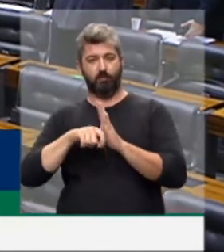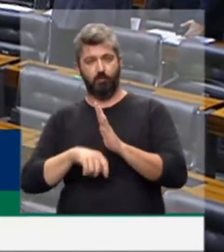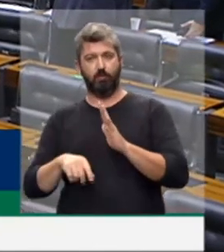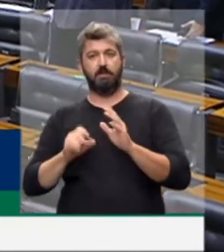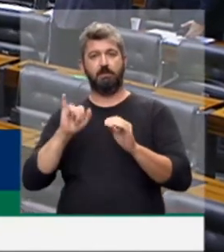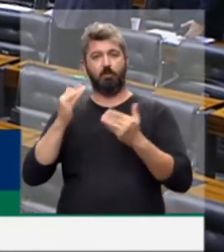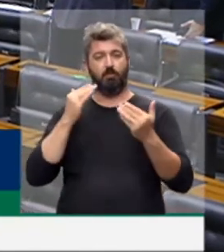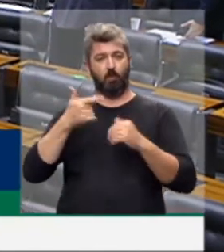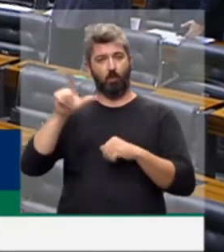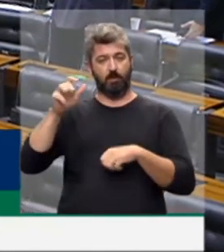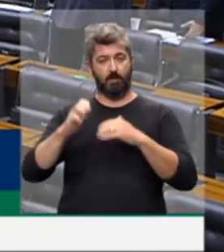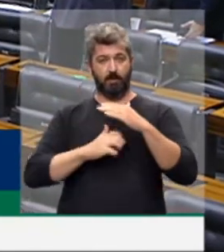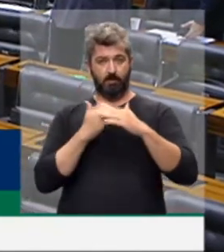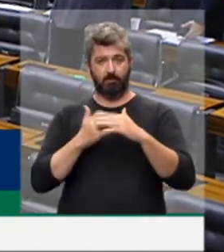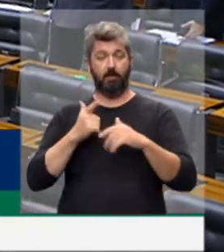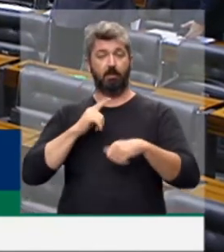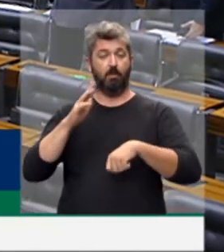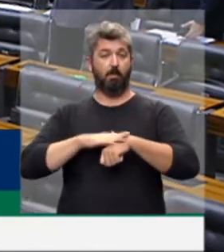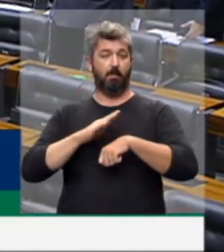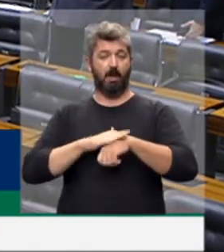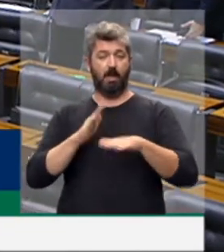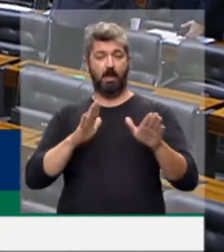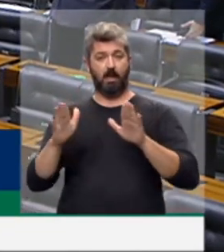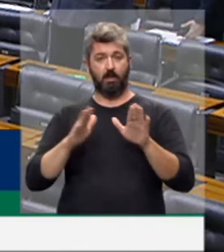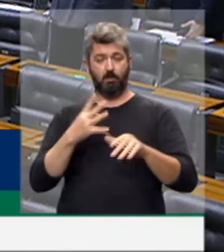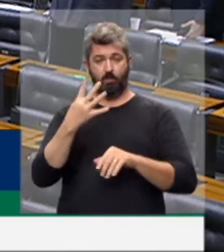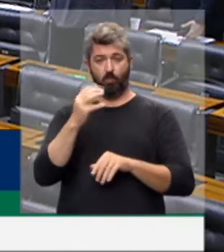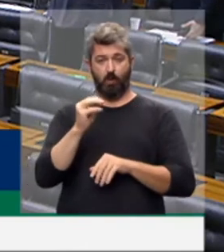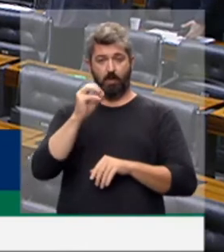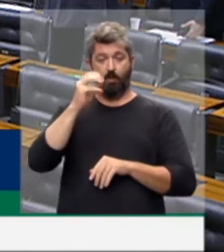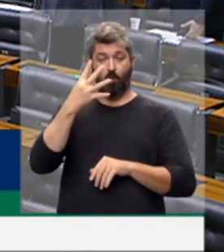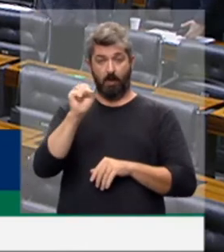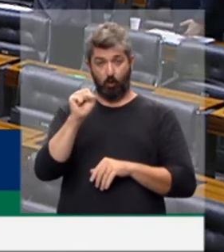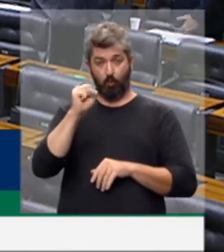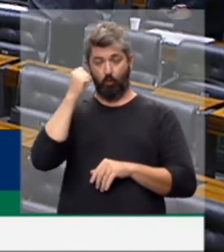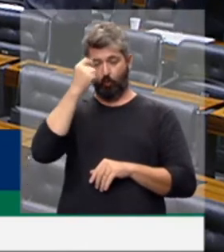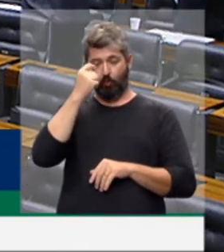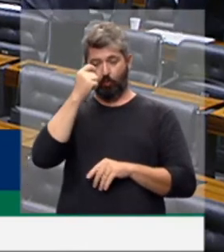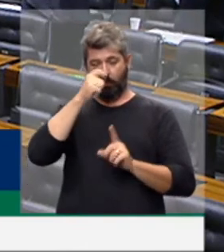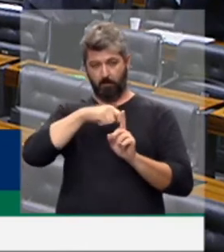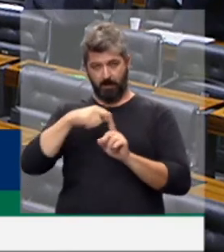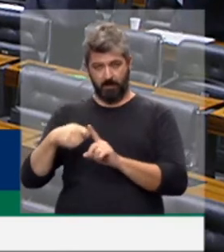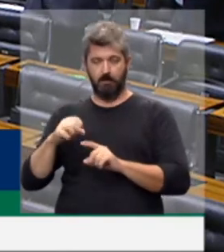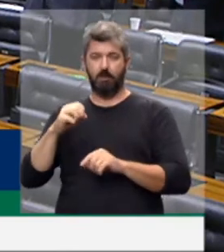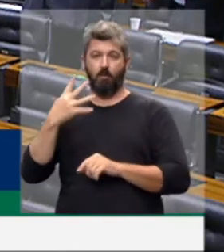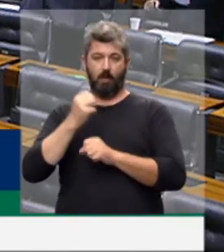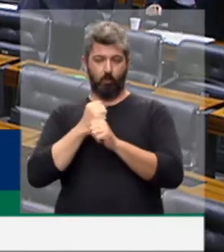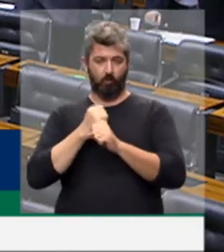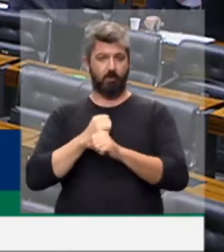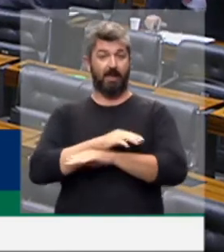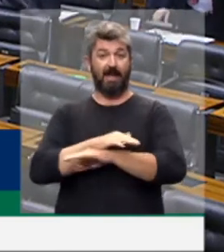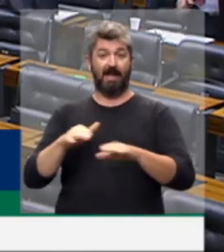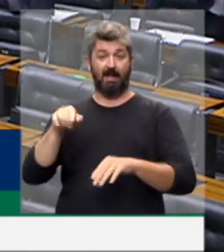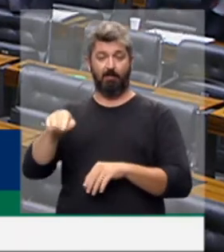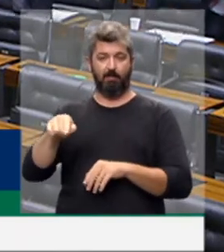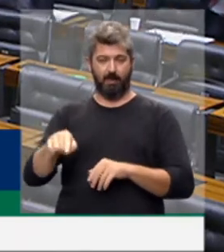UM VALOR MENOR, PAGA UM VALOR MENOR, CONSEQUENTEMENTE SUBSIDIADO, PAGAM AS OUTRAS EMPRESAS E ESTÁ ESTABELECENDO